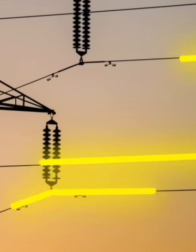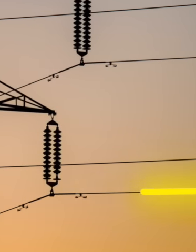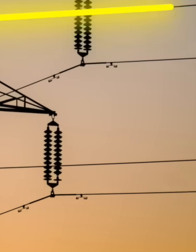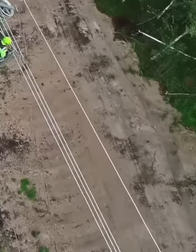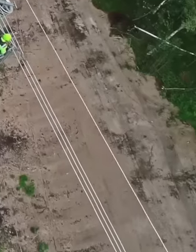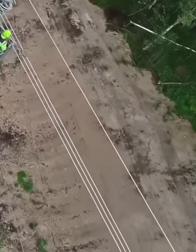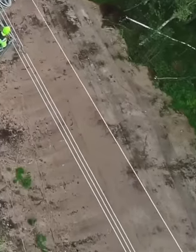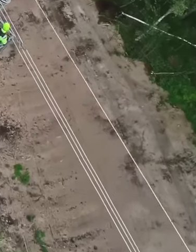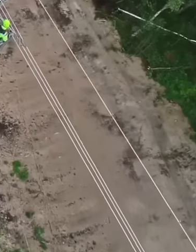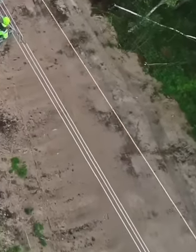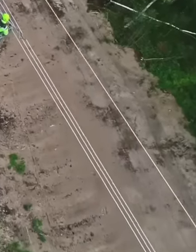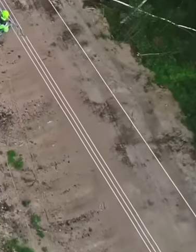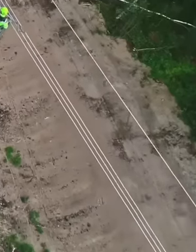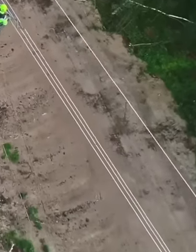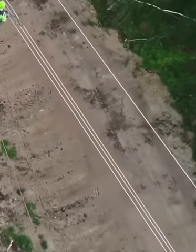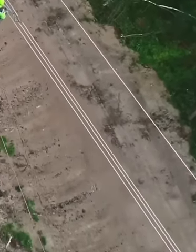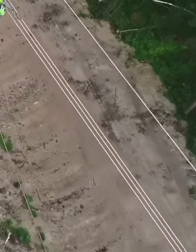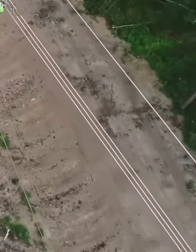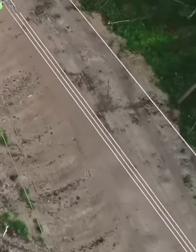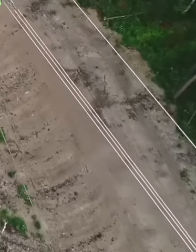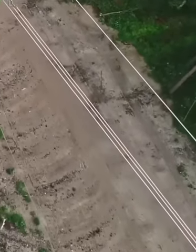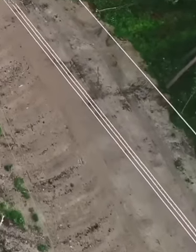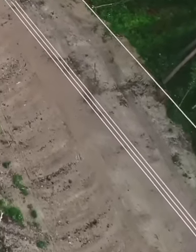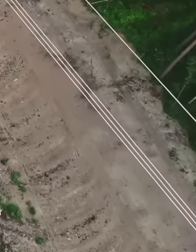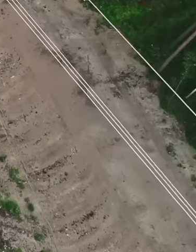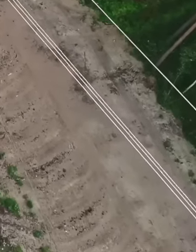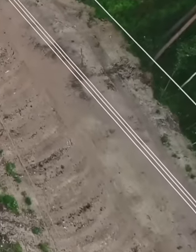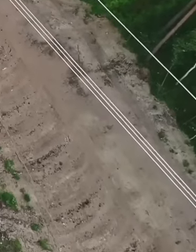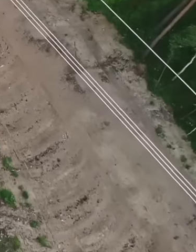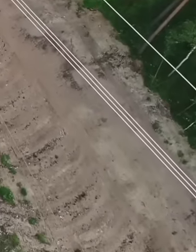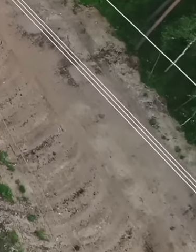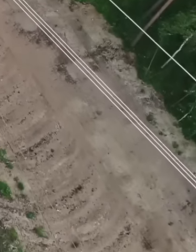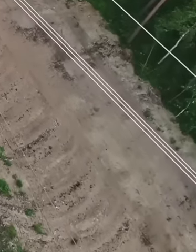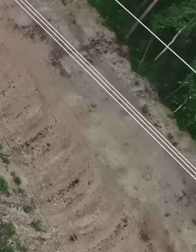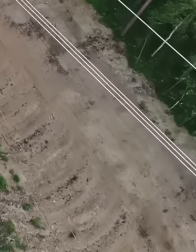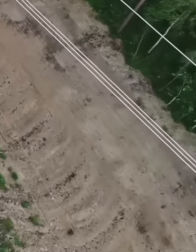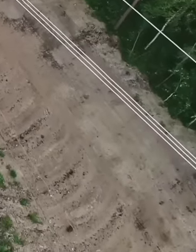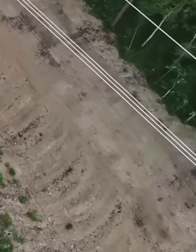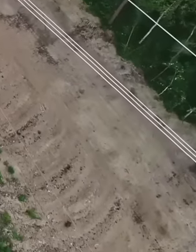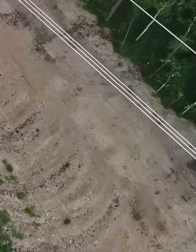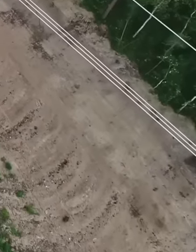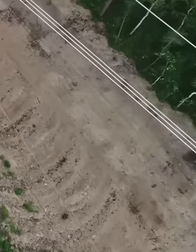eléctrico del país. Estos proyectos son parte de una primera etapa prioritaria que se deriva